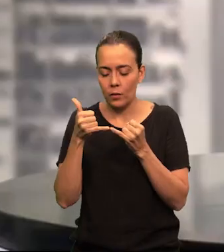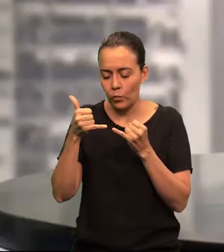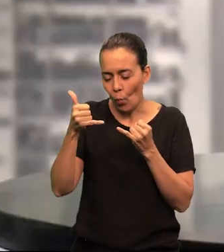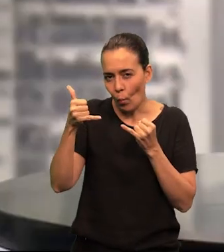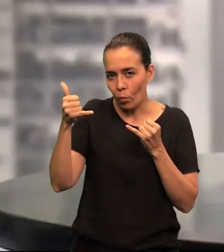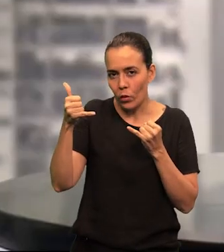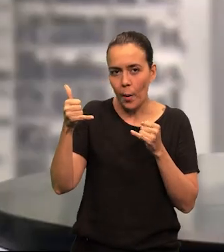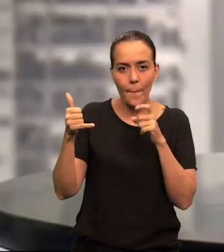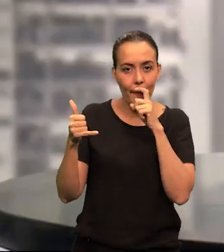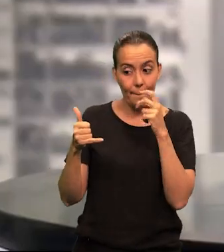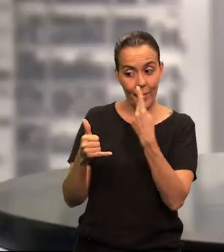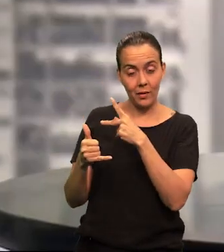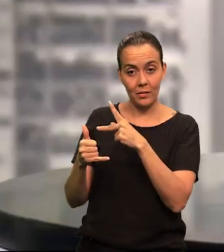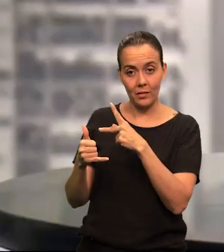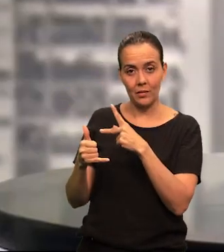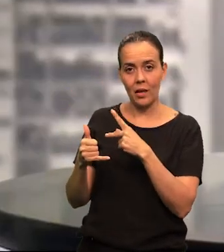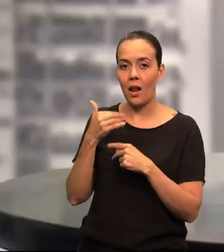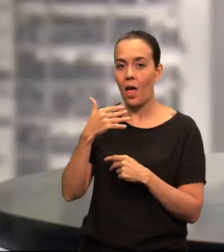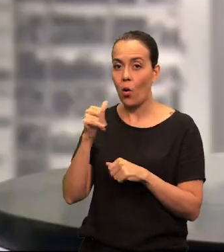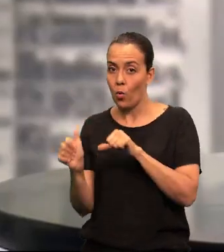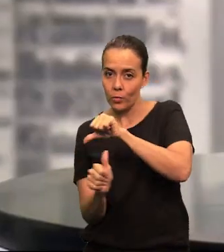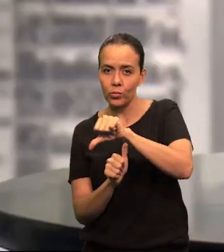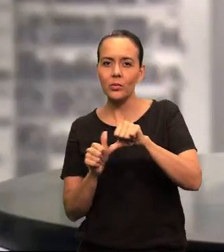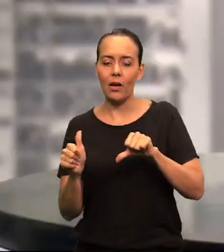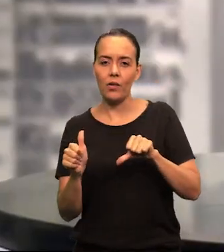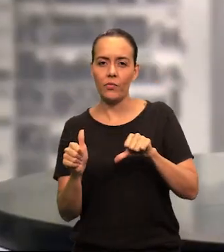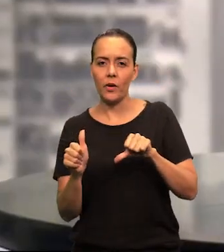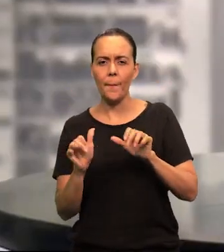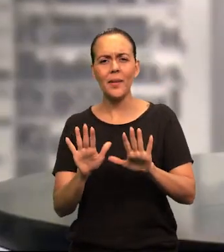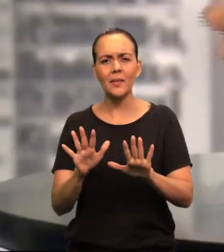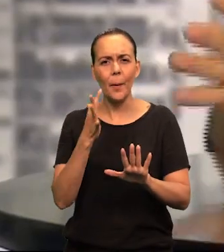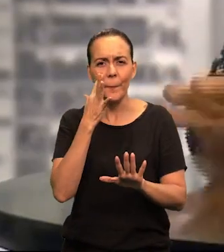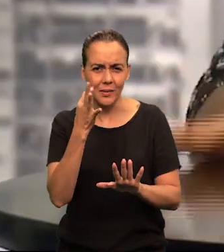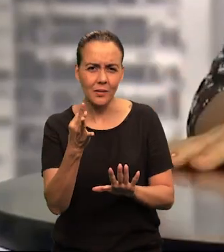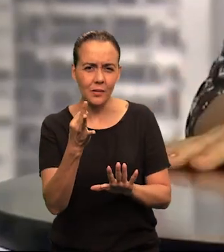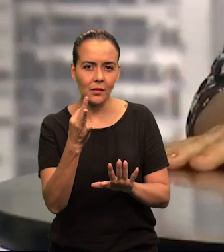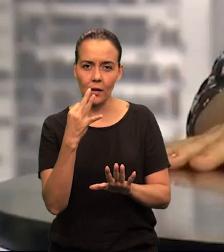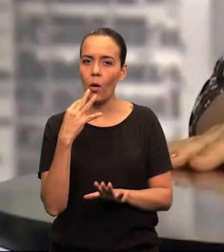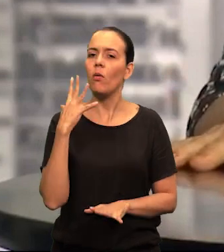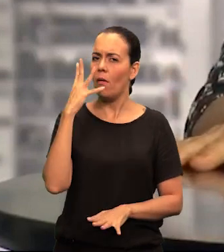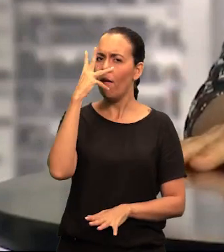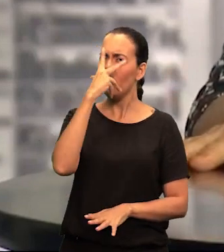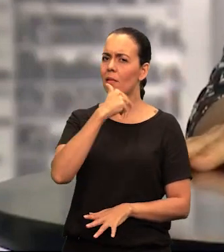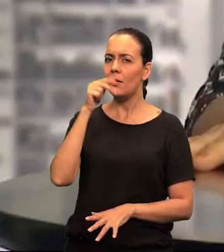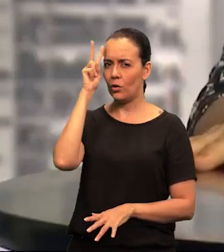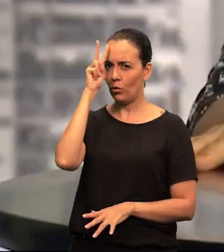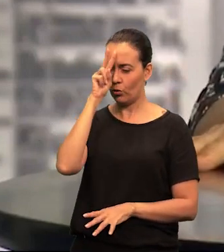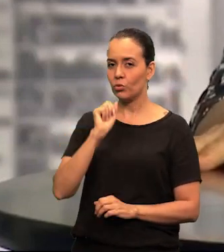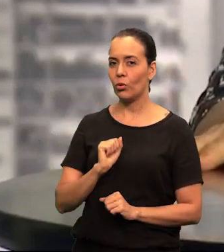E o pai dela era atingidor de tecidos. Bom, olha essa história da aranha. É linda, não é? É linda.